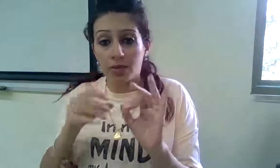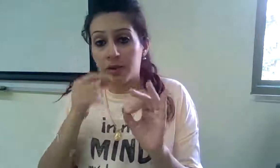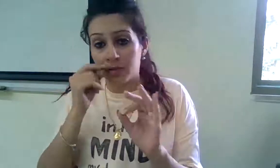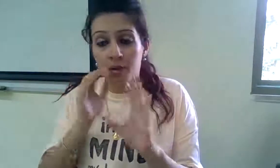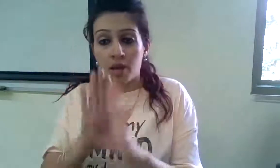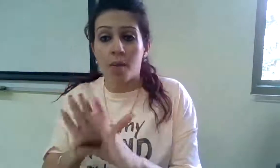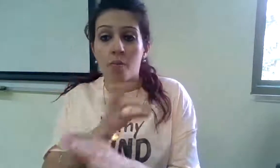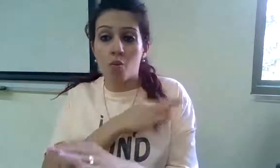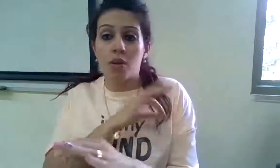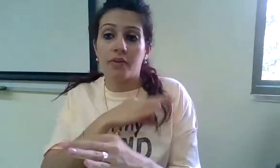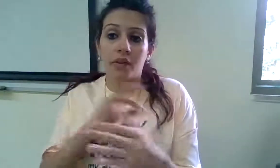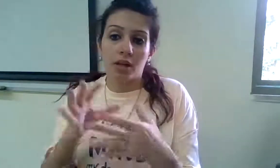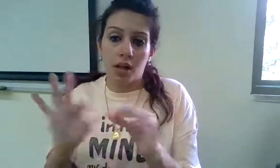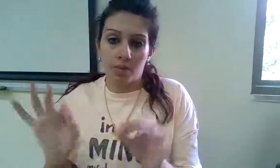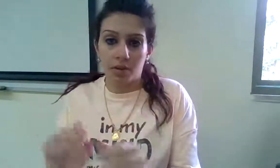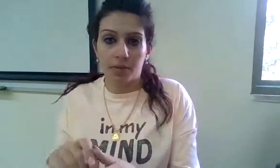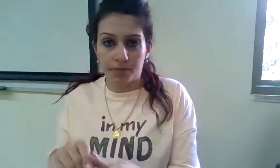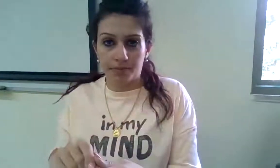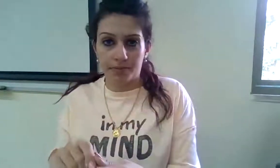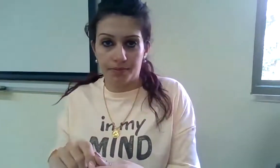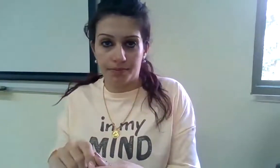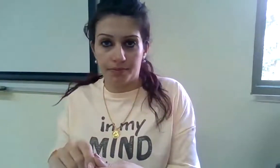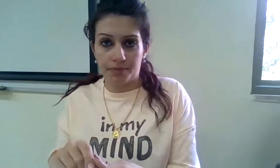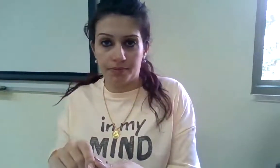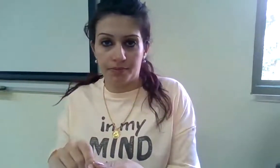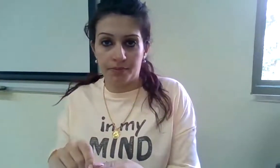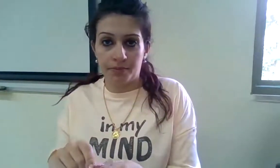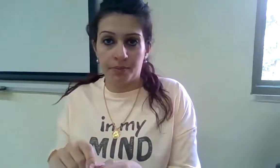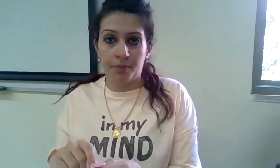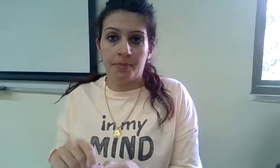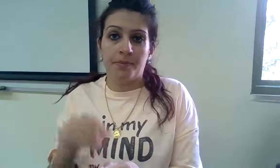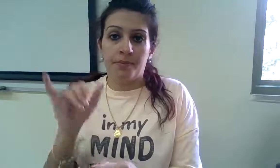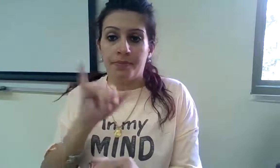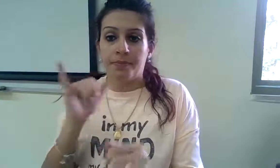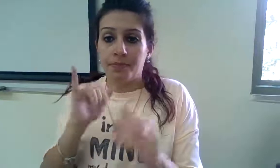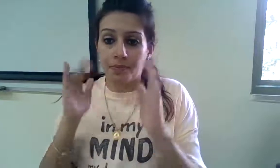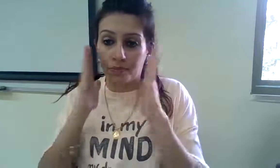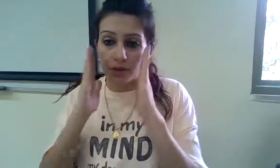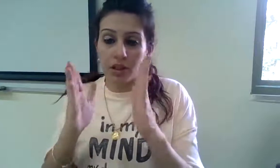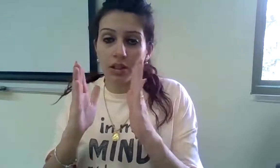شكرا إيستر سأنتقل إلى ديفيد الآن نعم